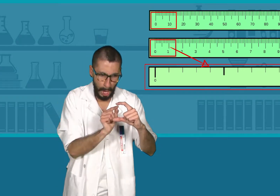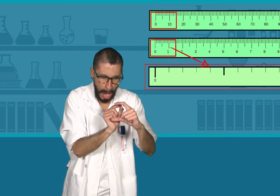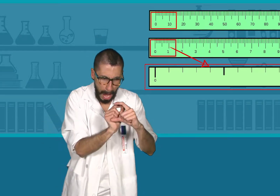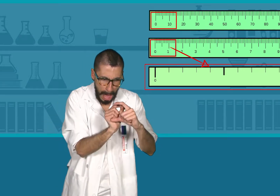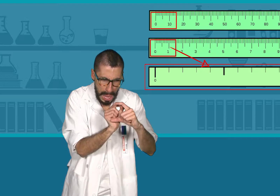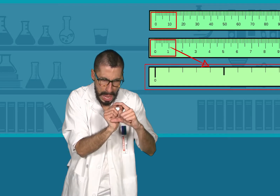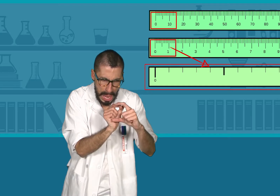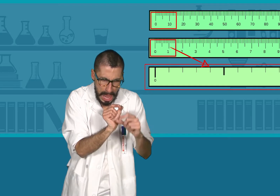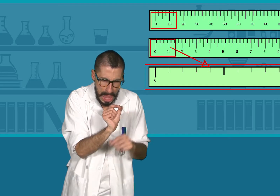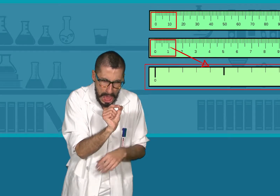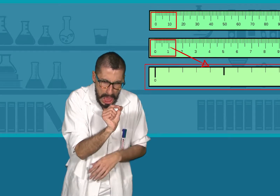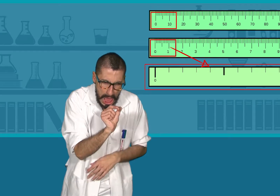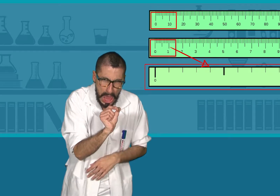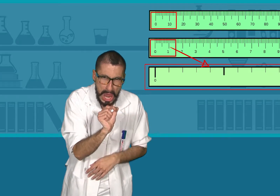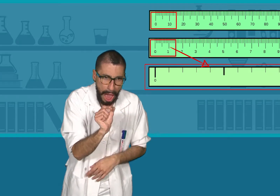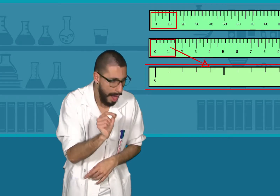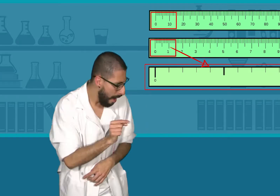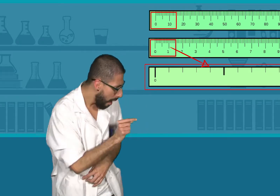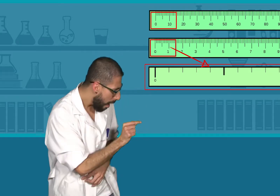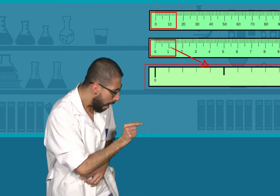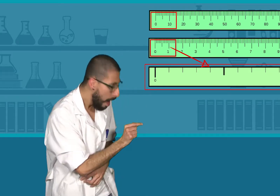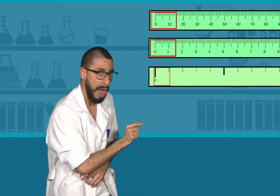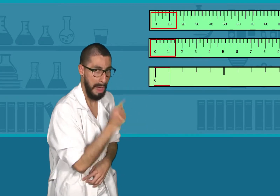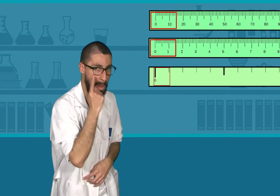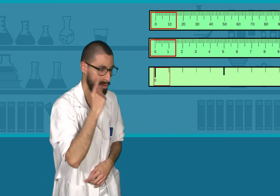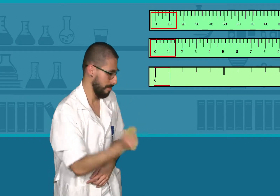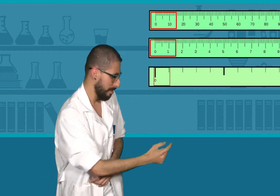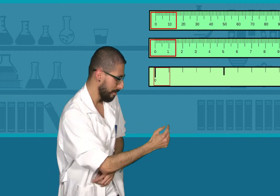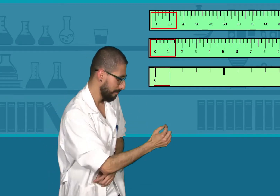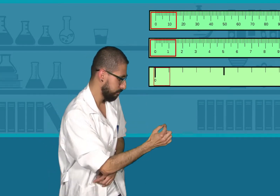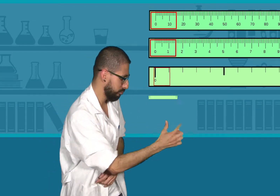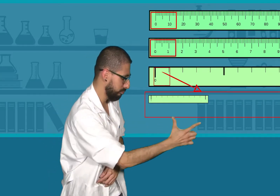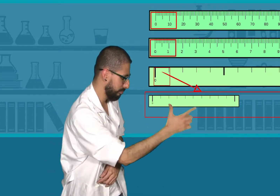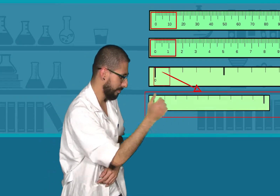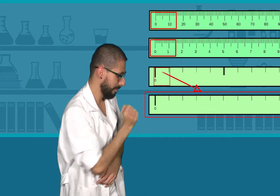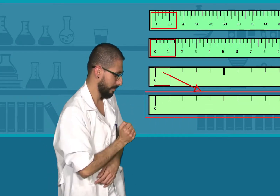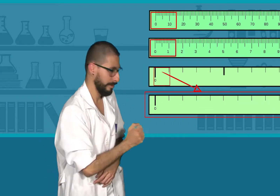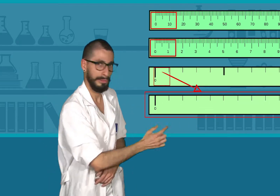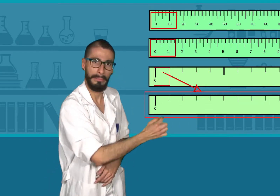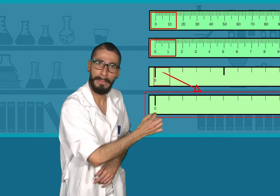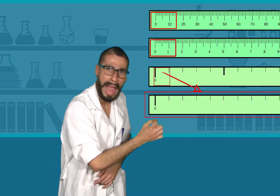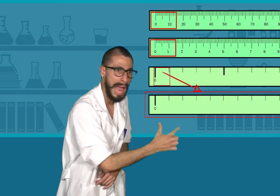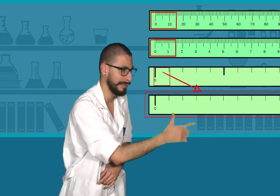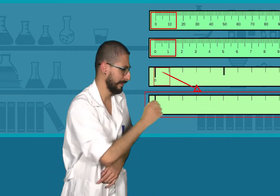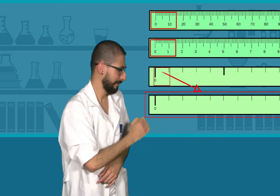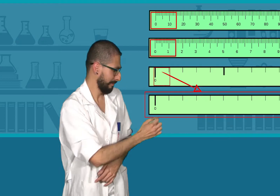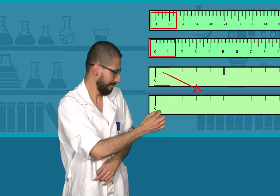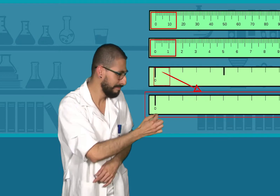Ahora ampliare un poco más para observar un milímetro, un poco más,